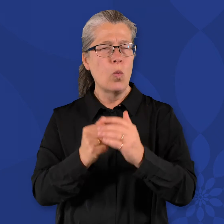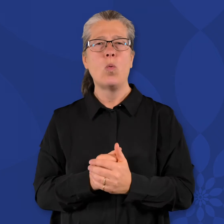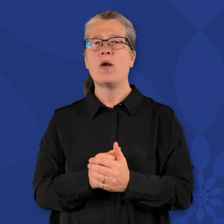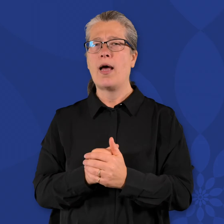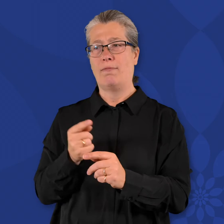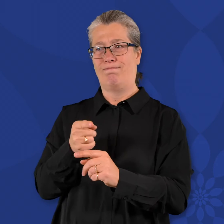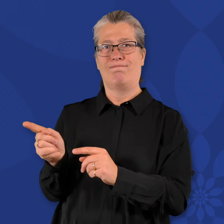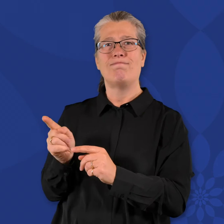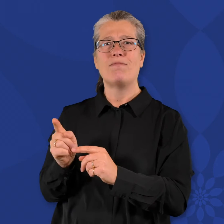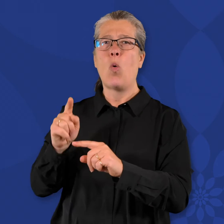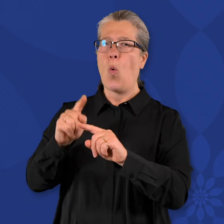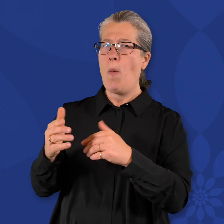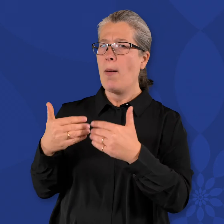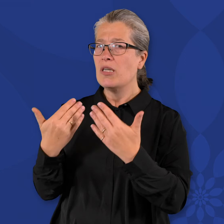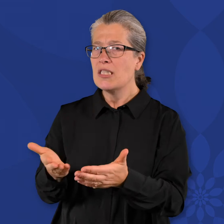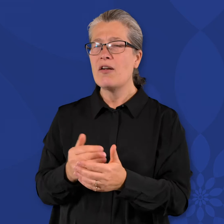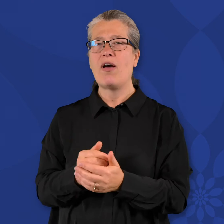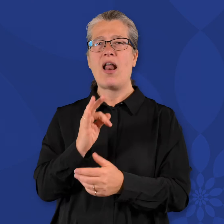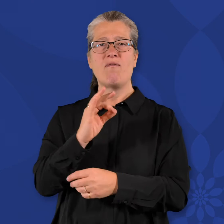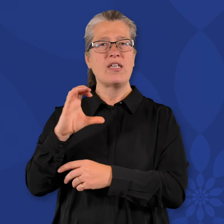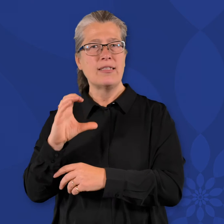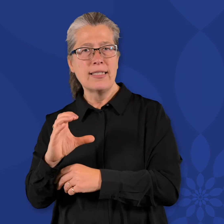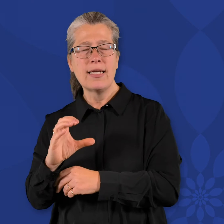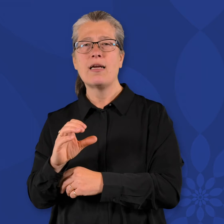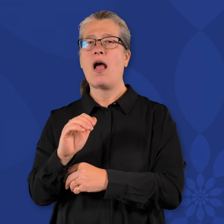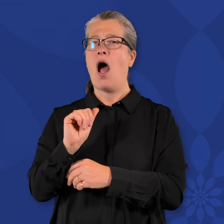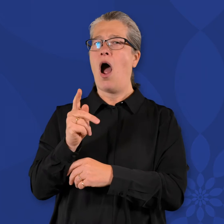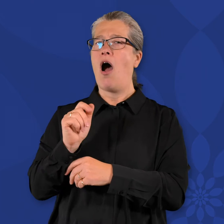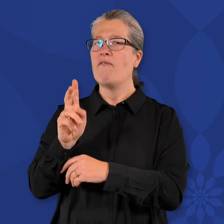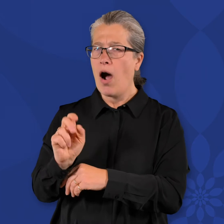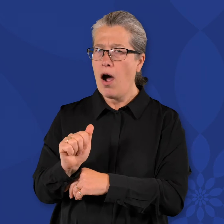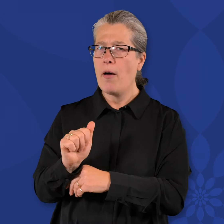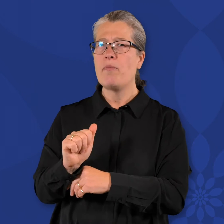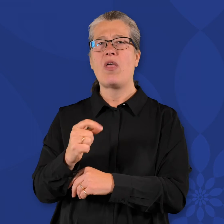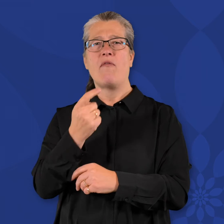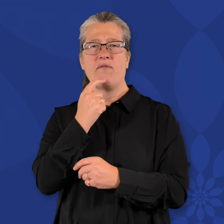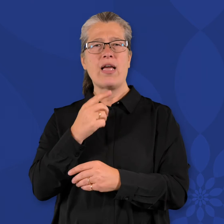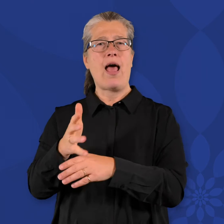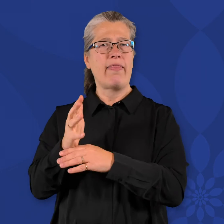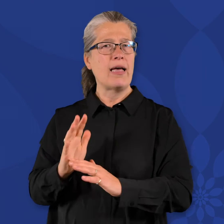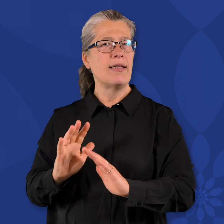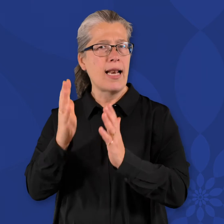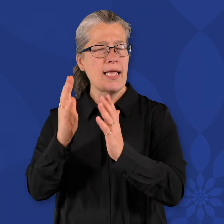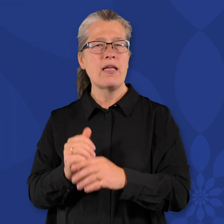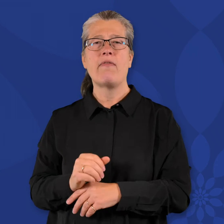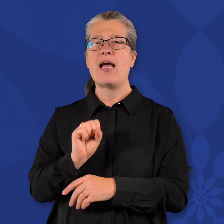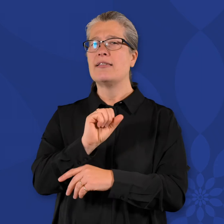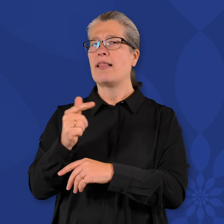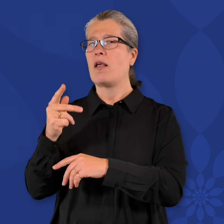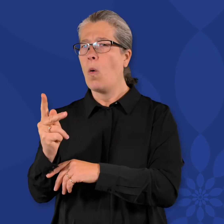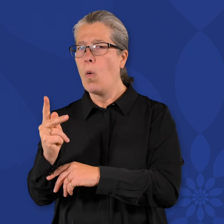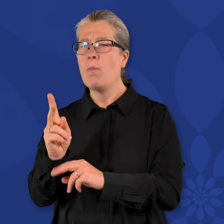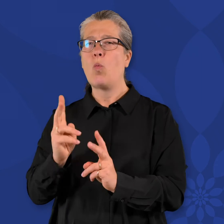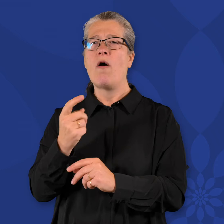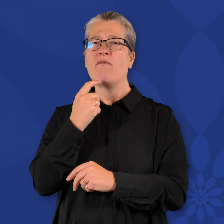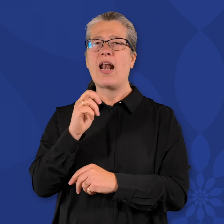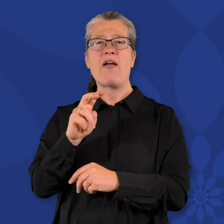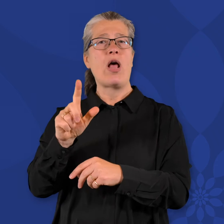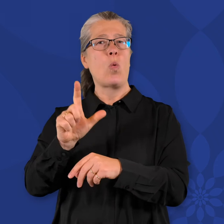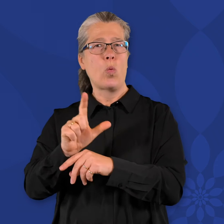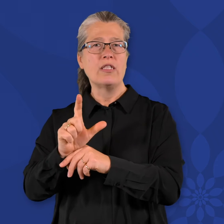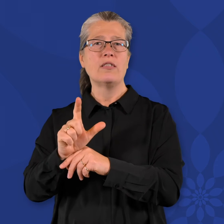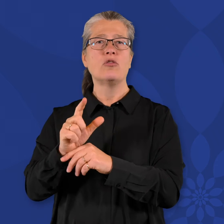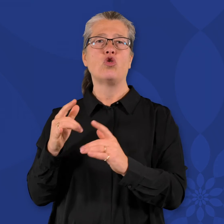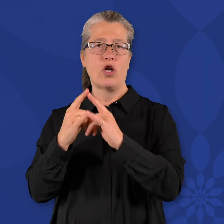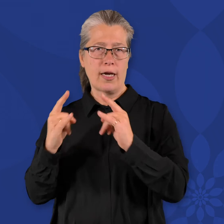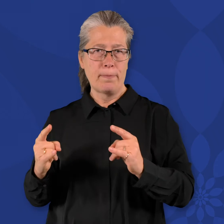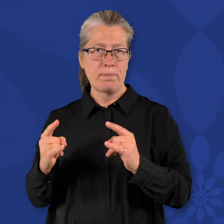(Kommunarbetsgivarna, FFC, Akava, Finlands näringsliv, STTK och Evangelisk-lutherska kyrkan -